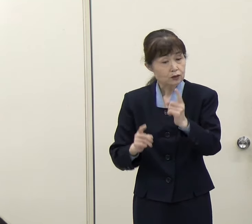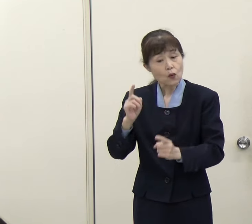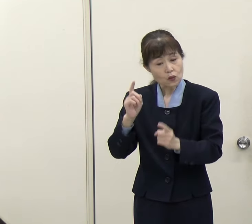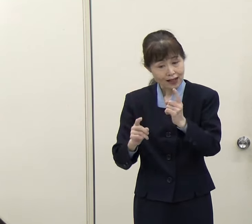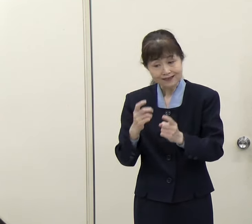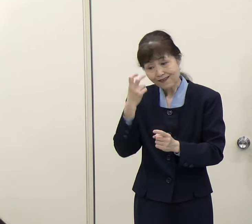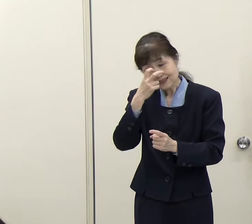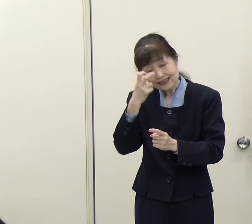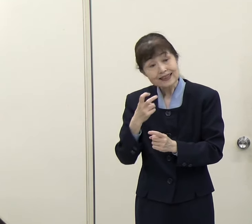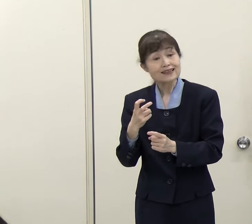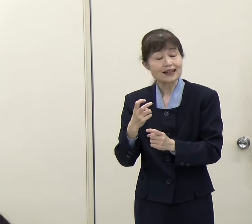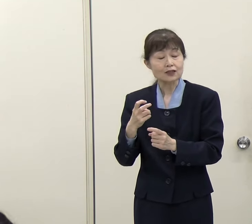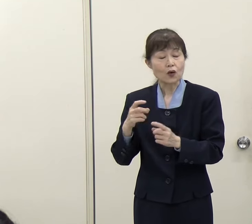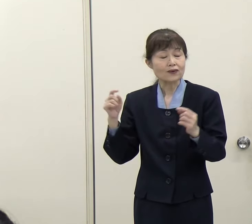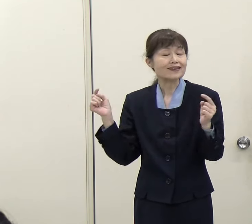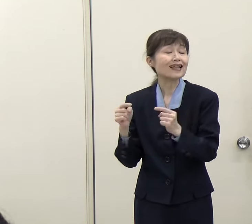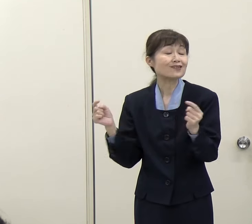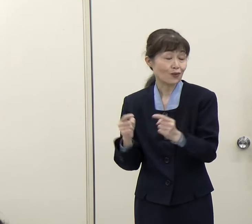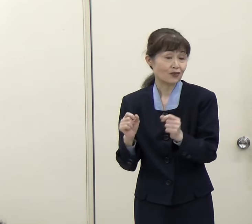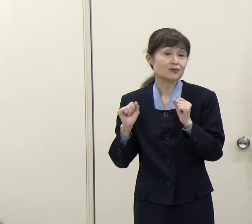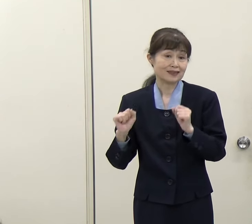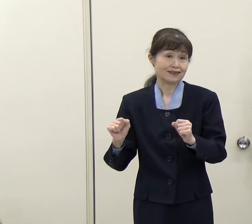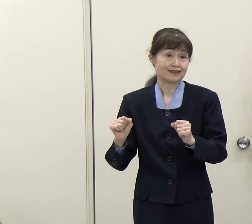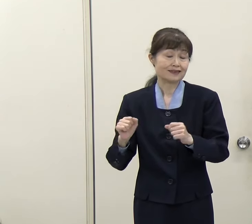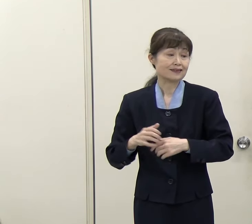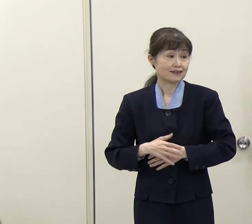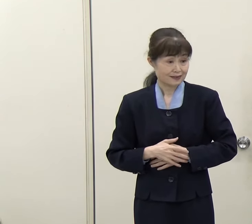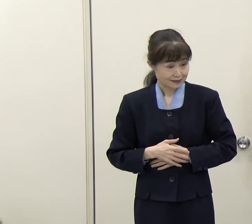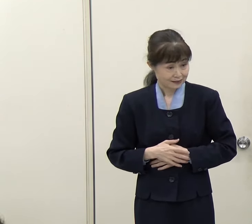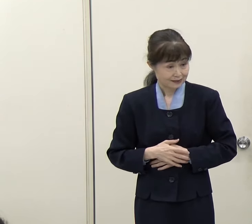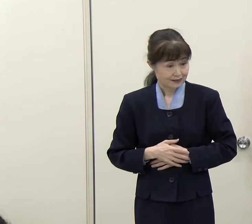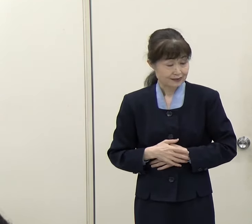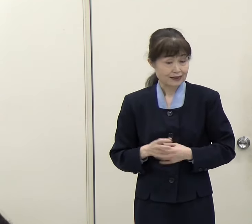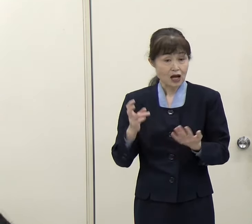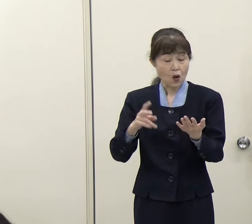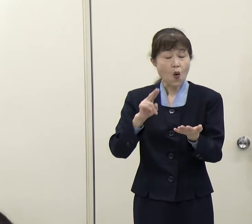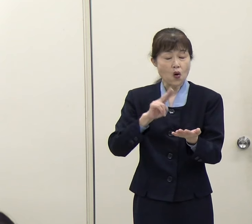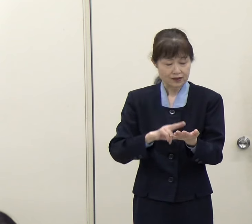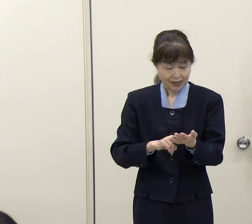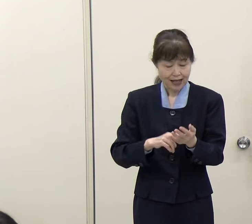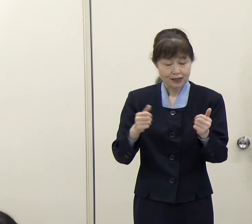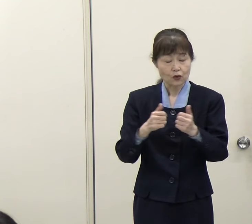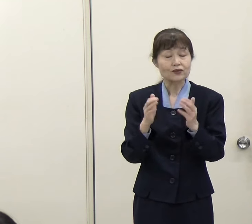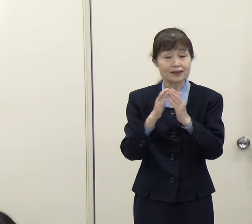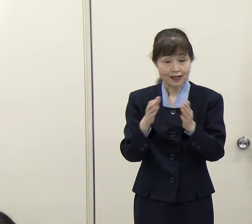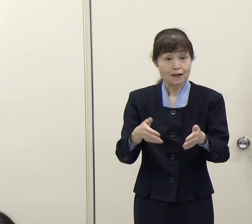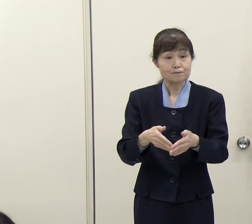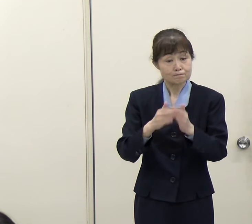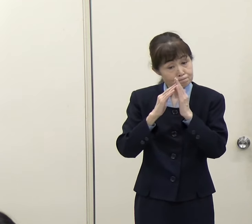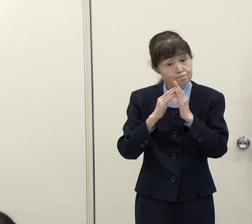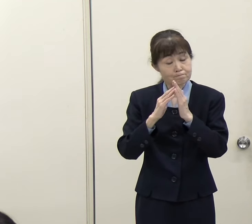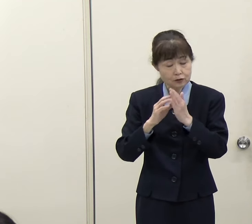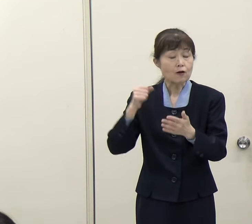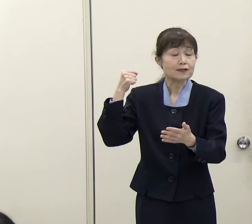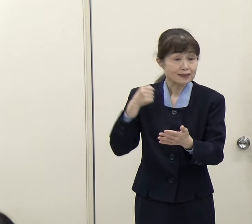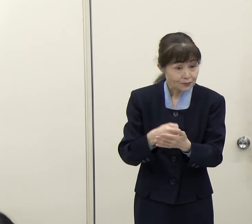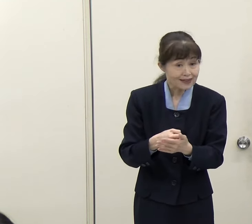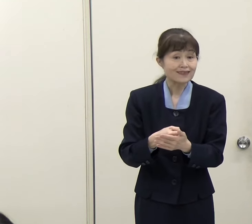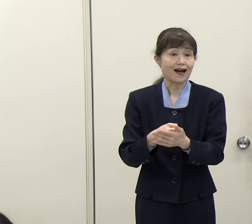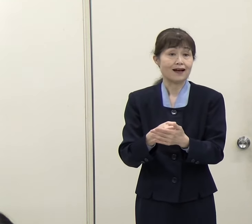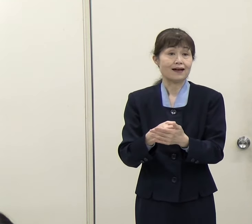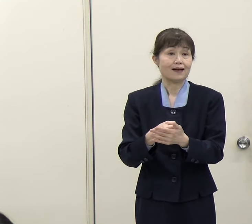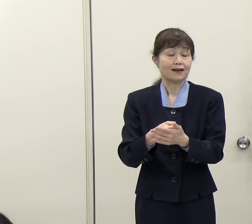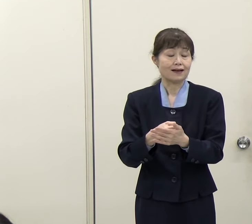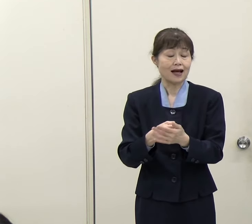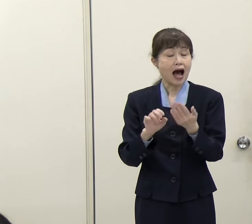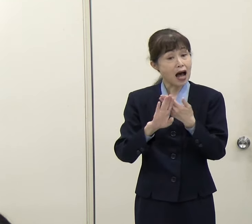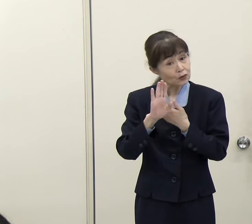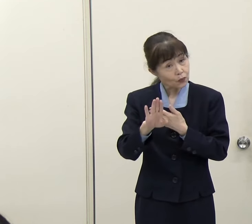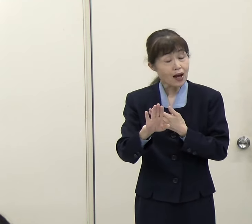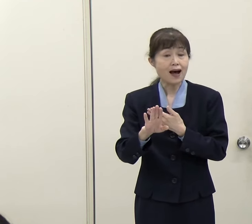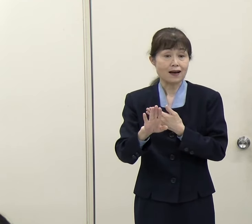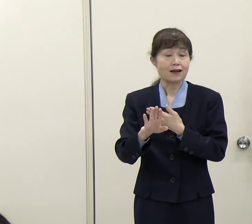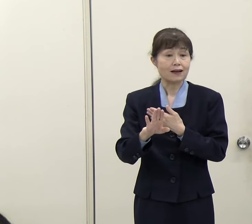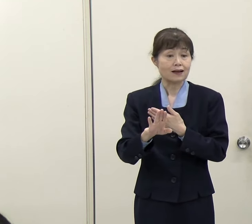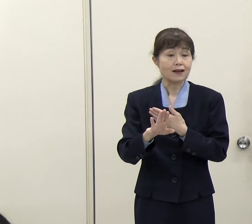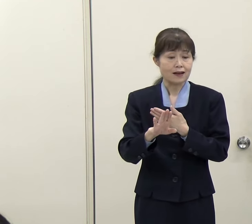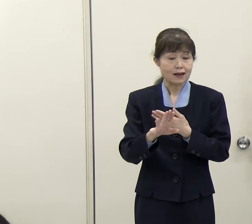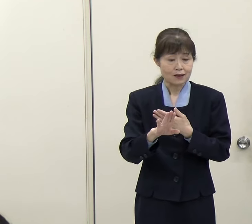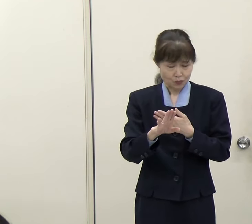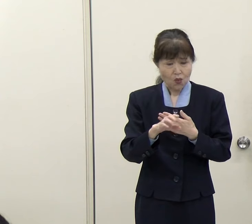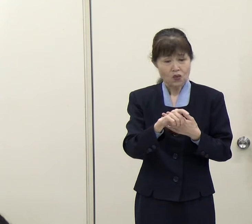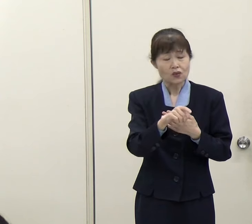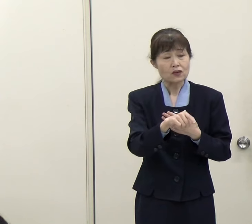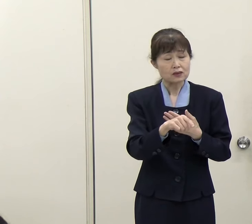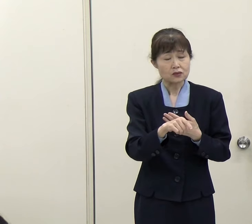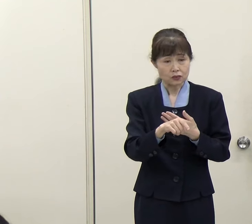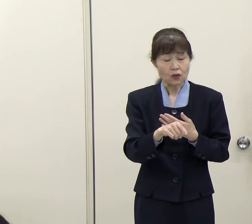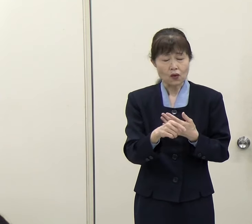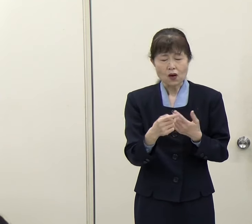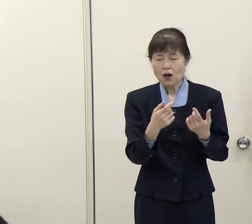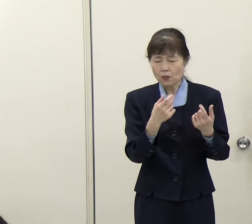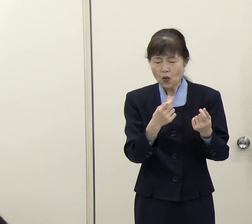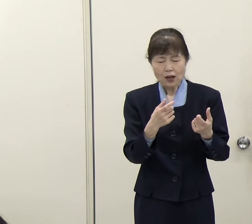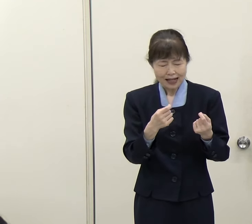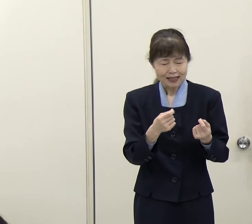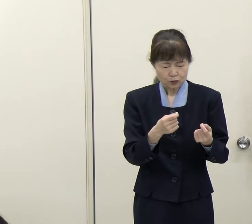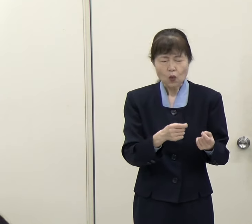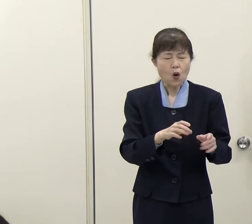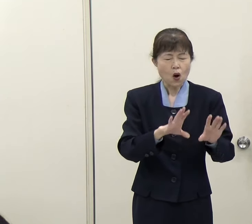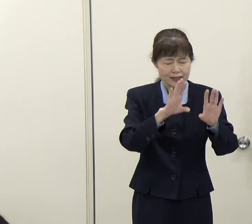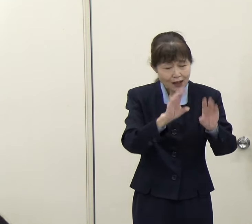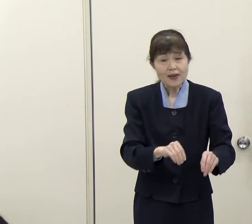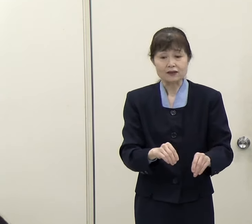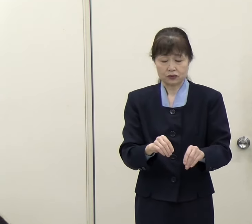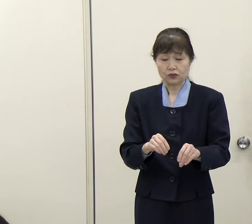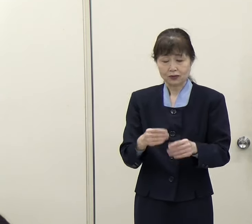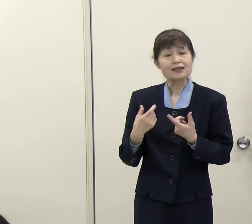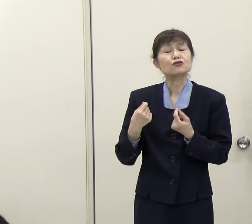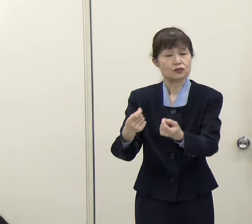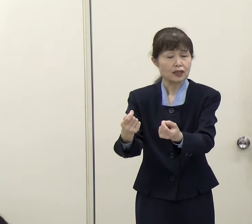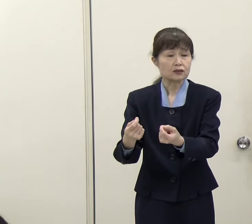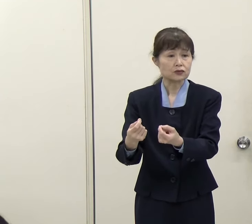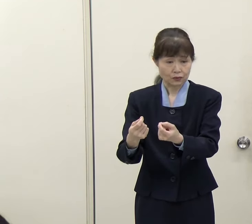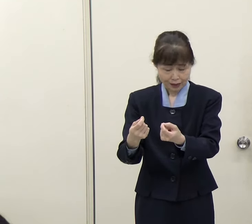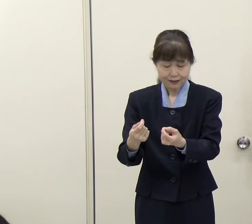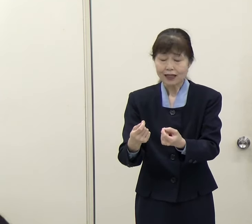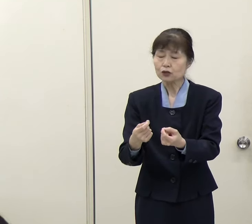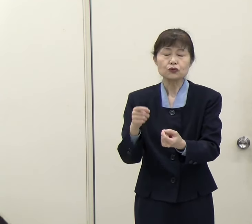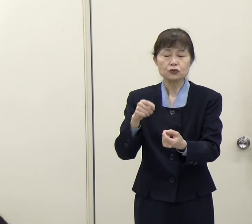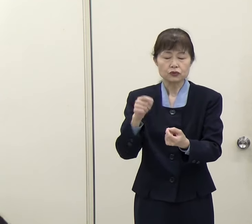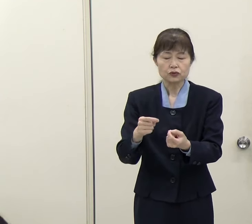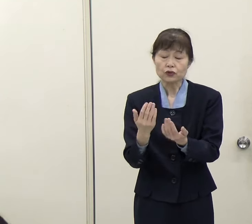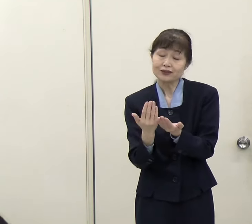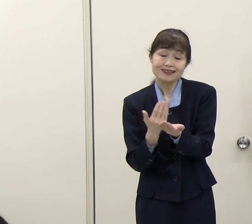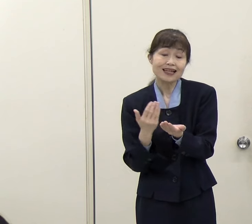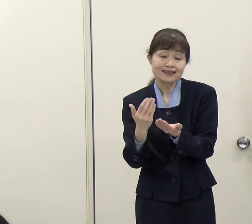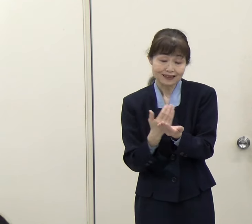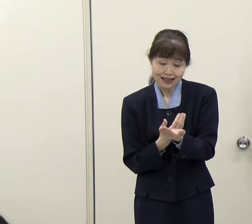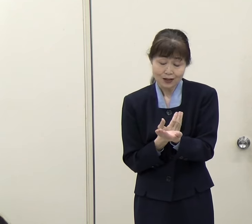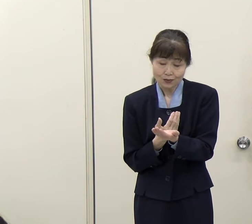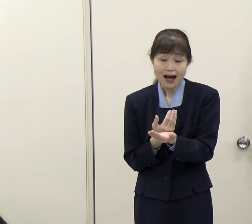もし法定協議会が設置されるという結論が出た場合には、やはり「廃止ありき」「存続ありき」という前提を置かずに議論をしていくということが重要です。